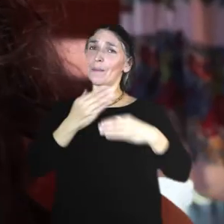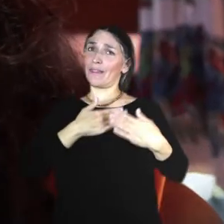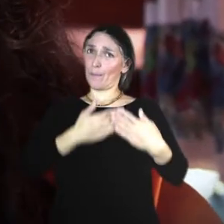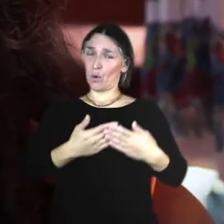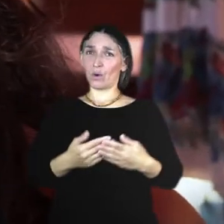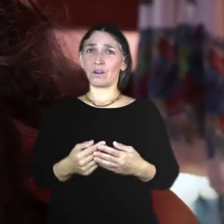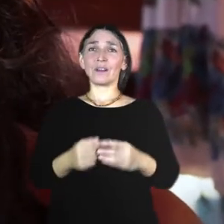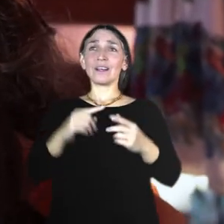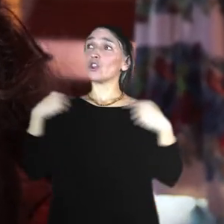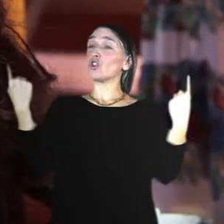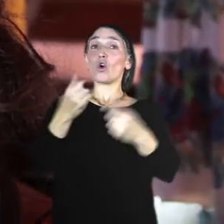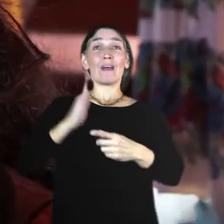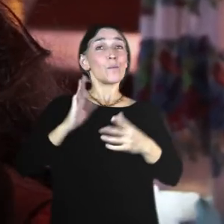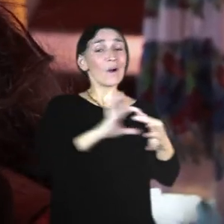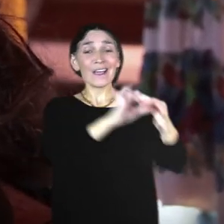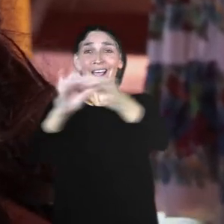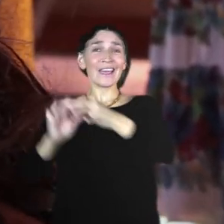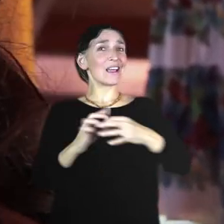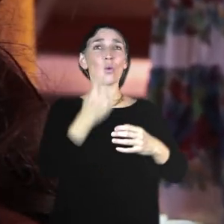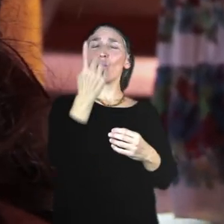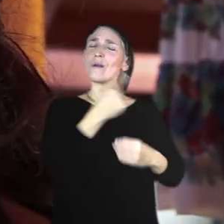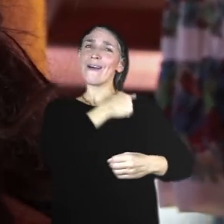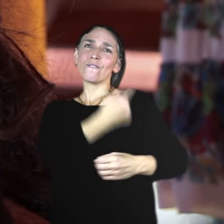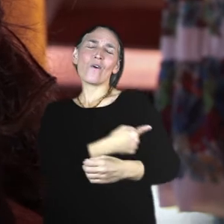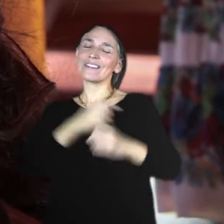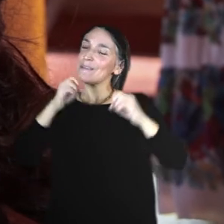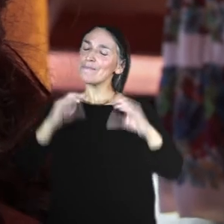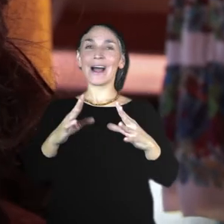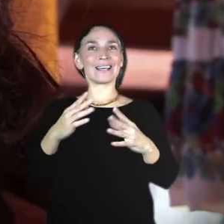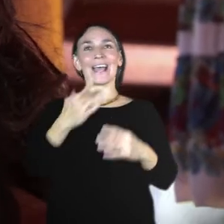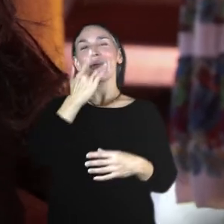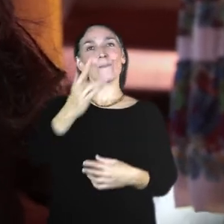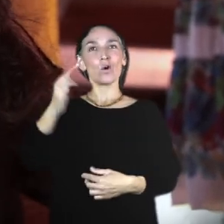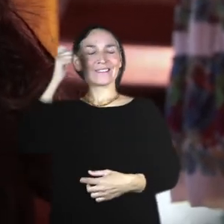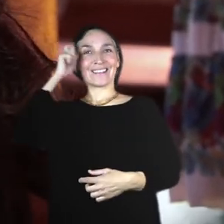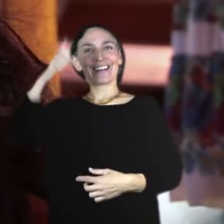Somos una, somos fuertes, mágicas, hermosas e inteligentes. Te amo y abrazo hermana.